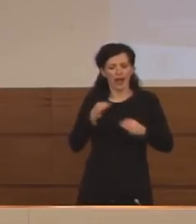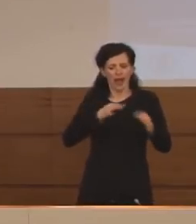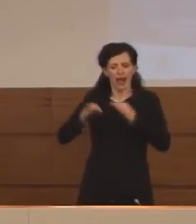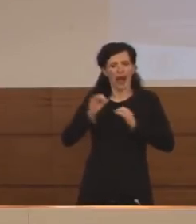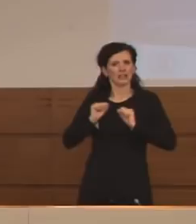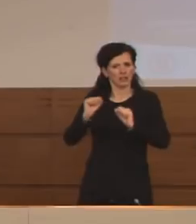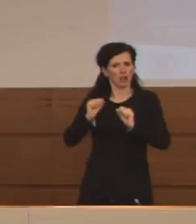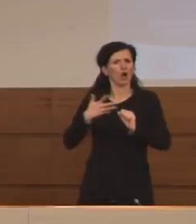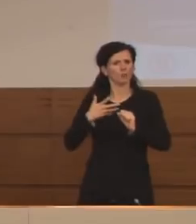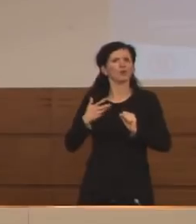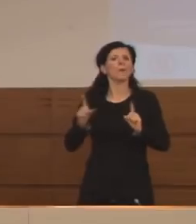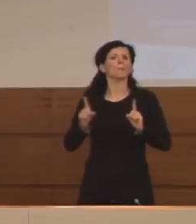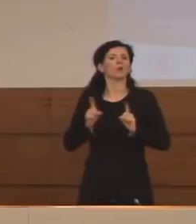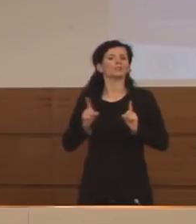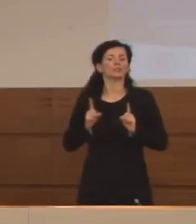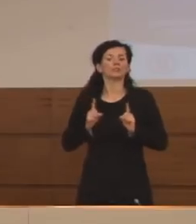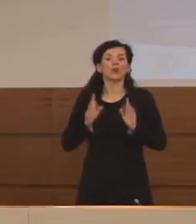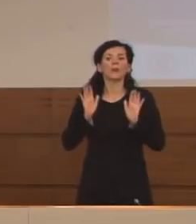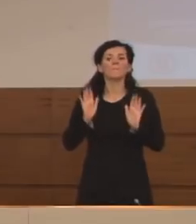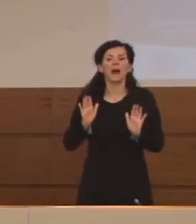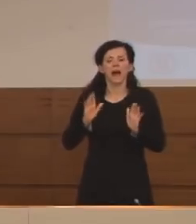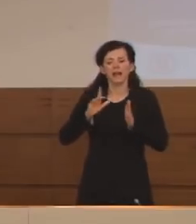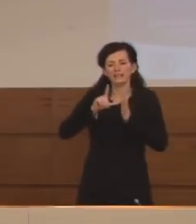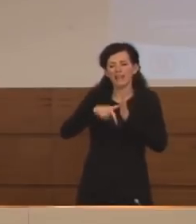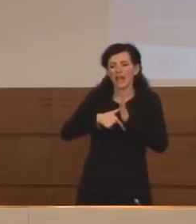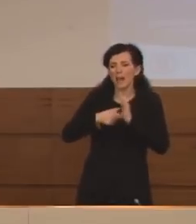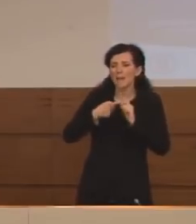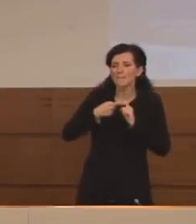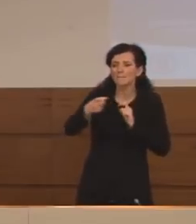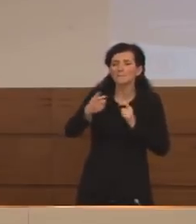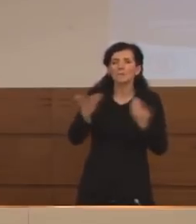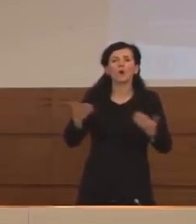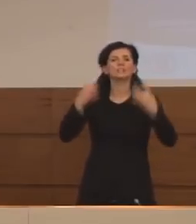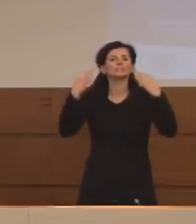Però non abbiamo sufficiente follow up per dire "con sicurezza".